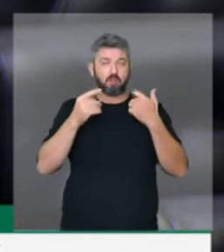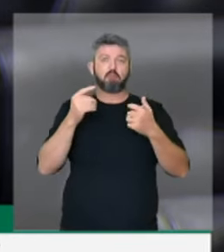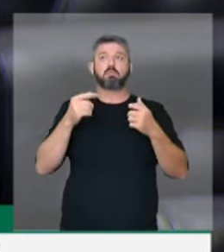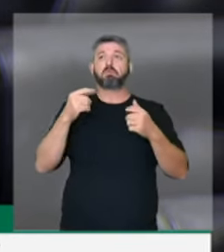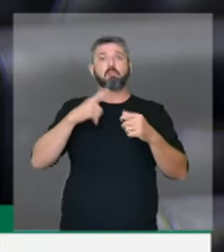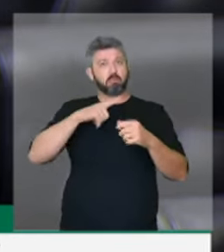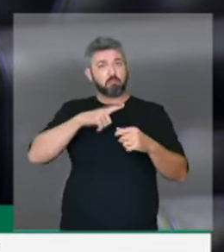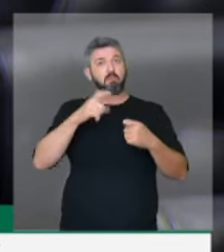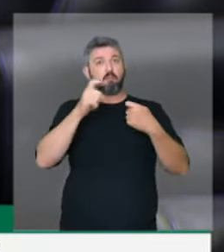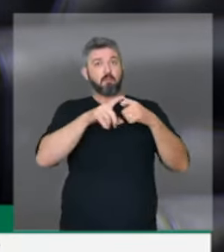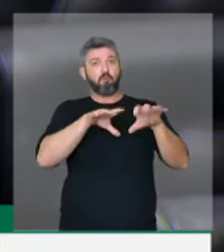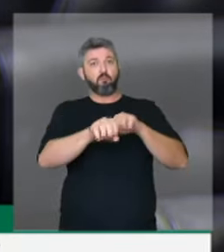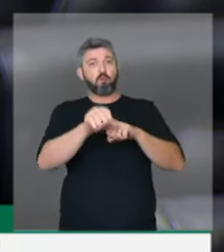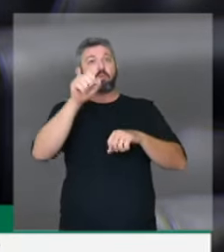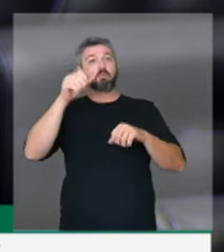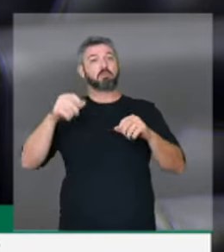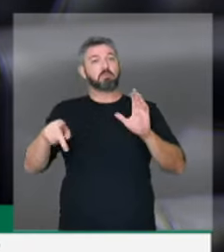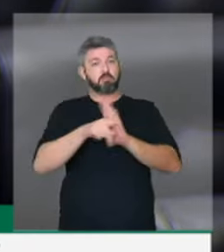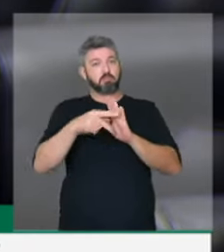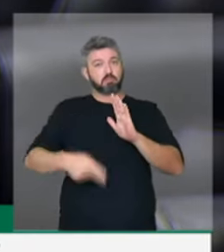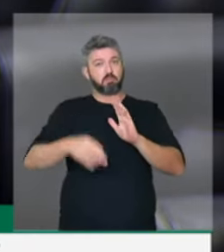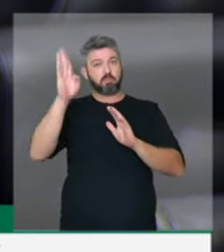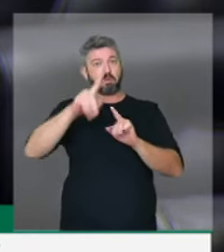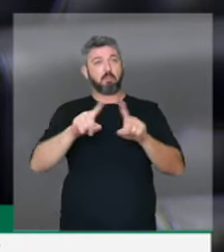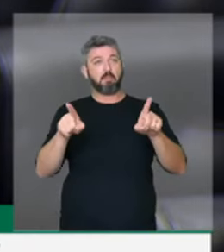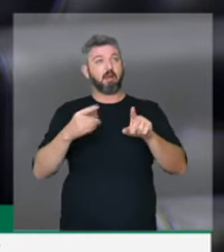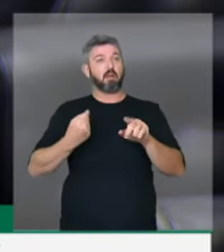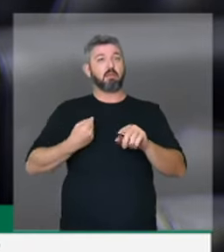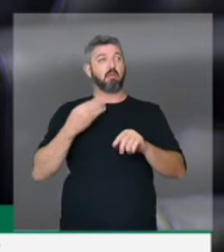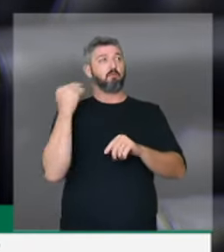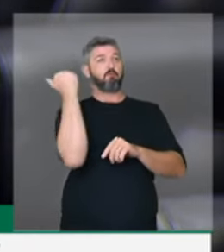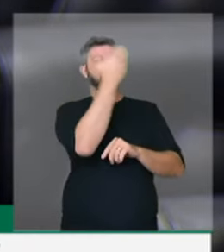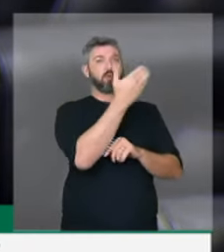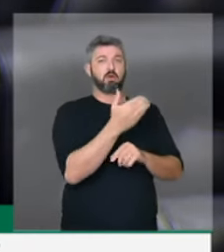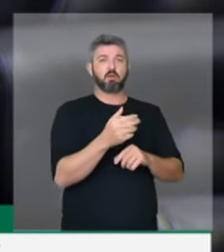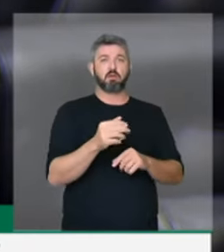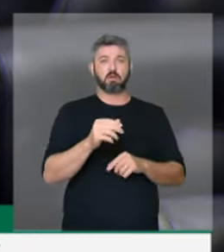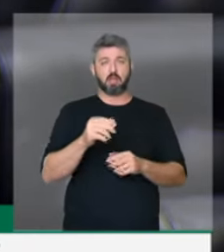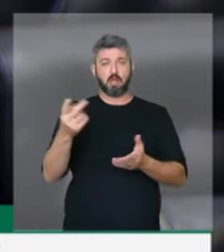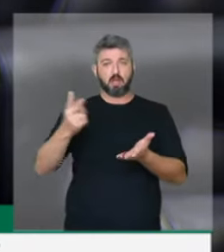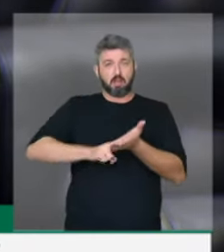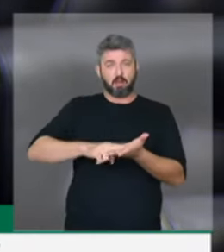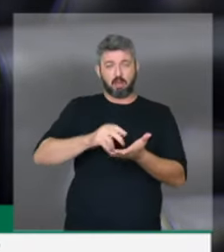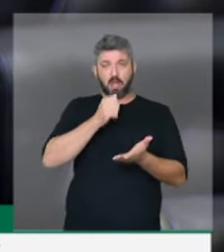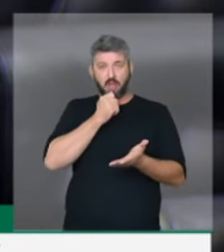MAIS COERENTE QUE ELES POSSAM ATUAR NO PERÍODO DA PANDEMIA. PORTANTO É SIM, SENHOR PRESIDENTE.